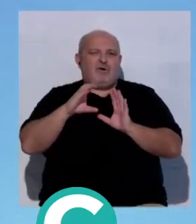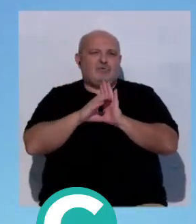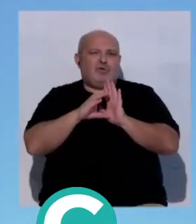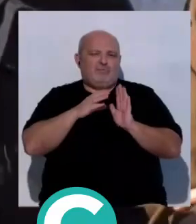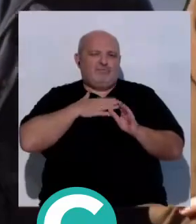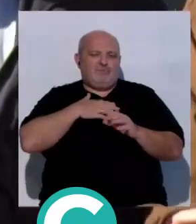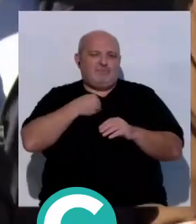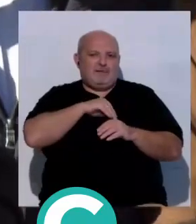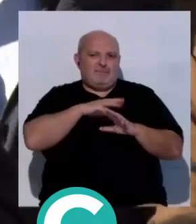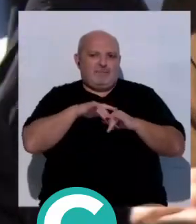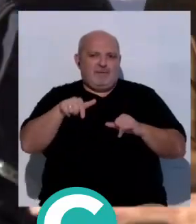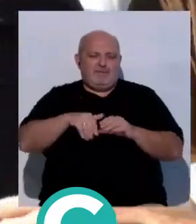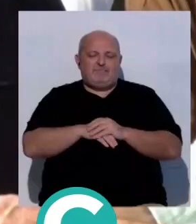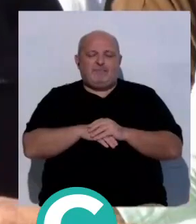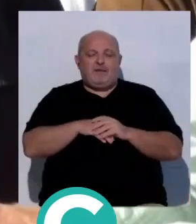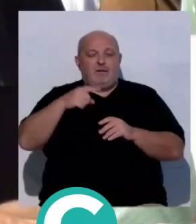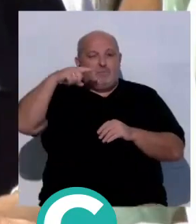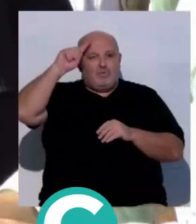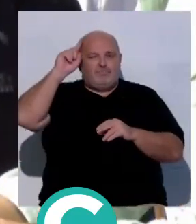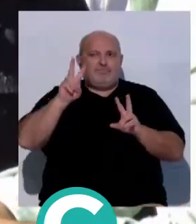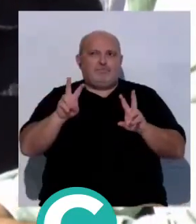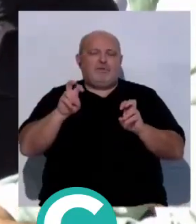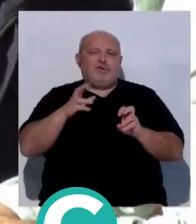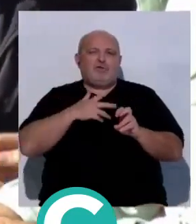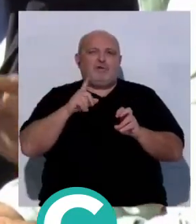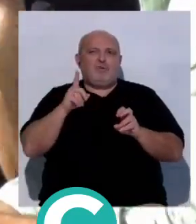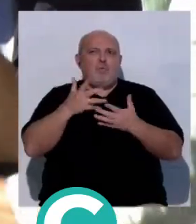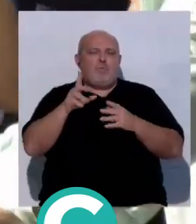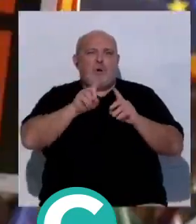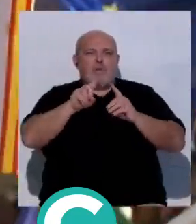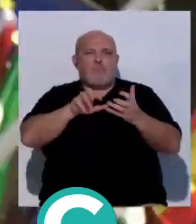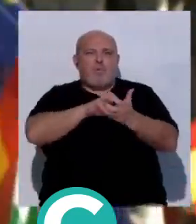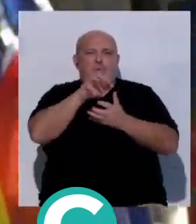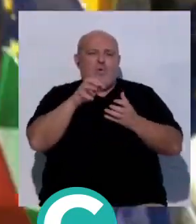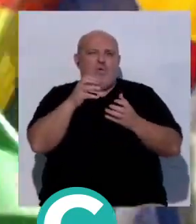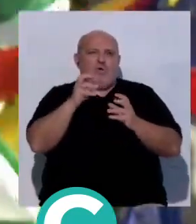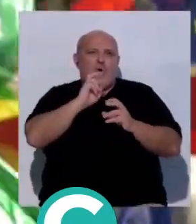según destacaba Bruno García desmarca al PP de cualquier otra protesta que pudiera producirse en